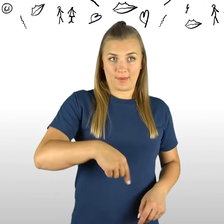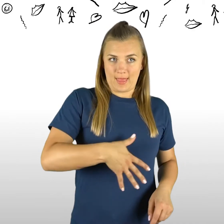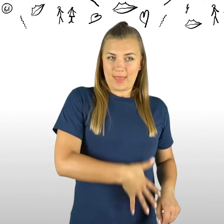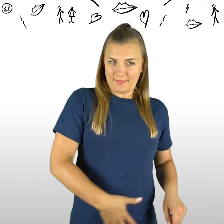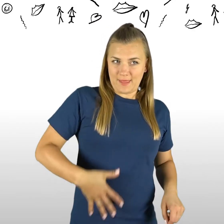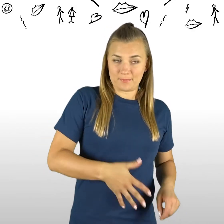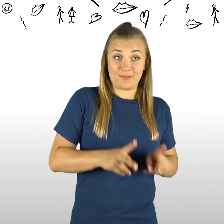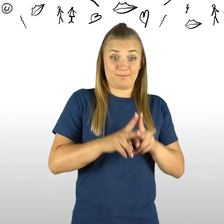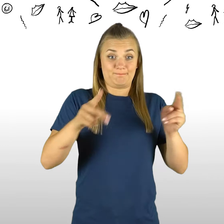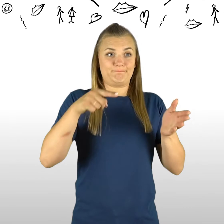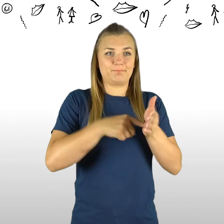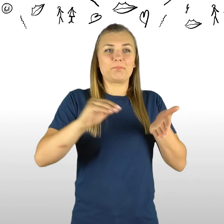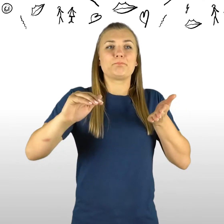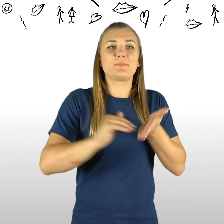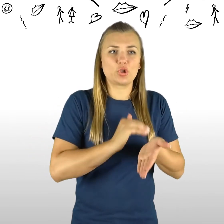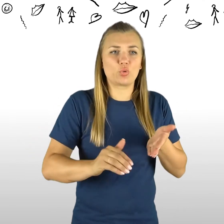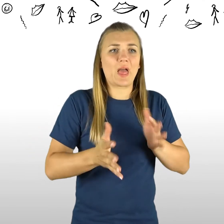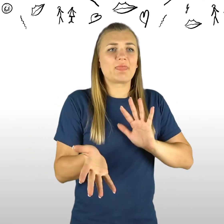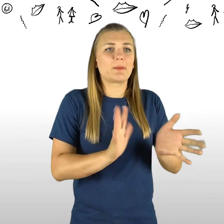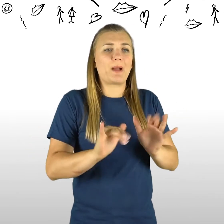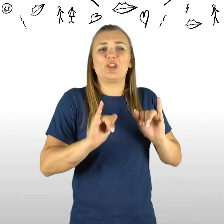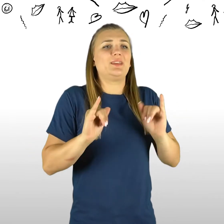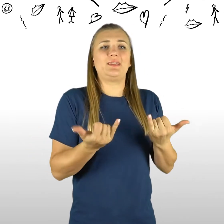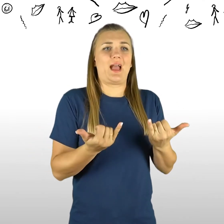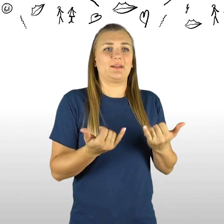Jak dbać o okolice intymne w czasie miesiączki?